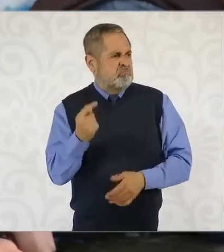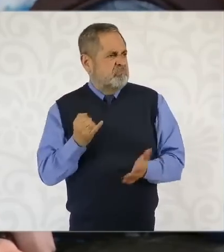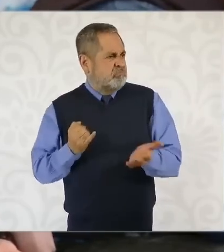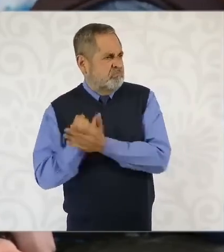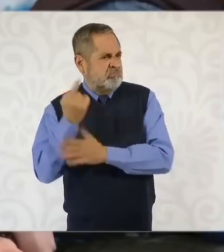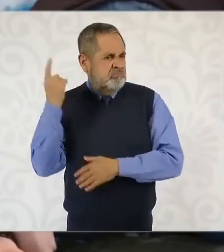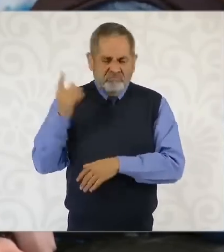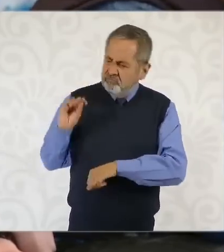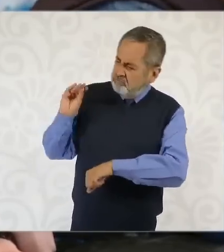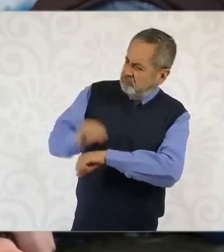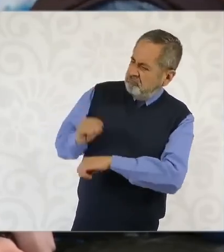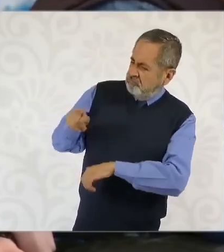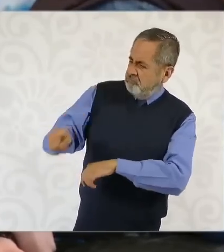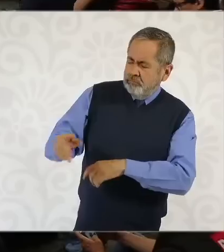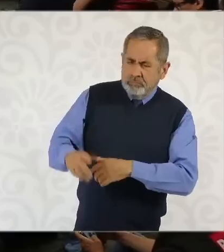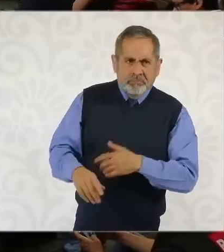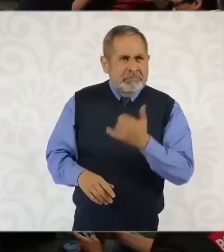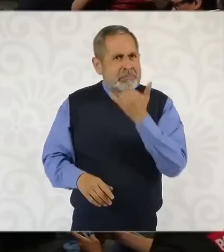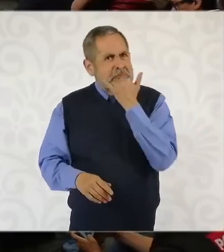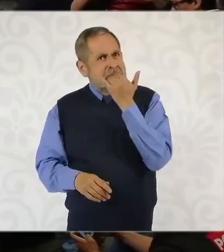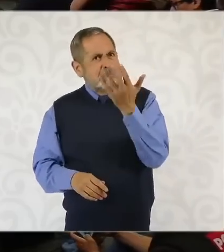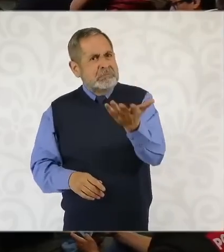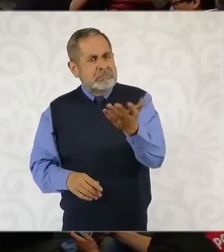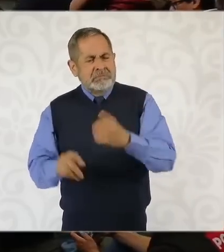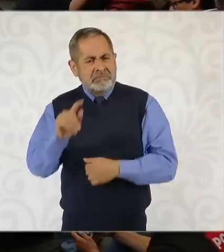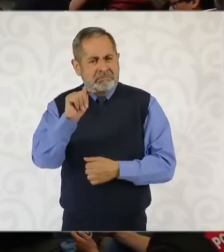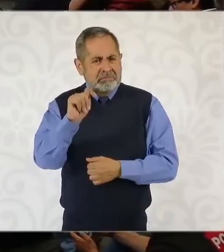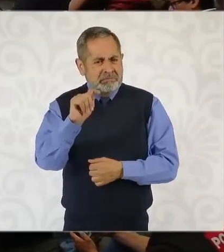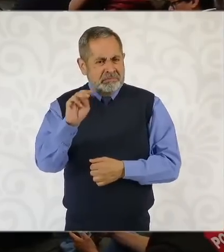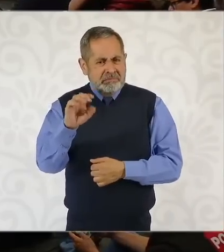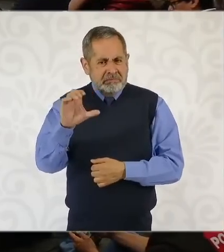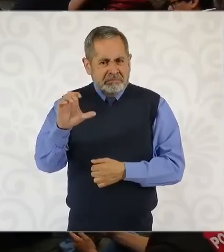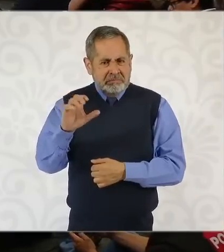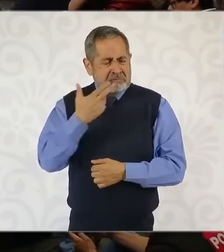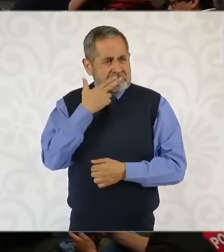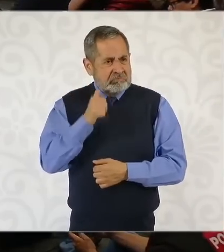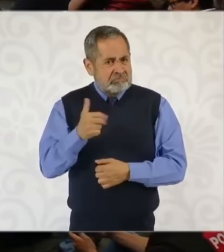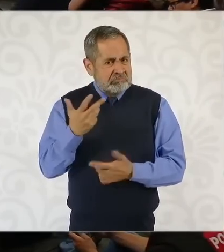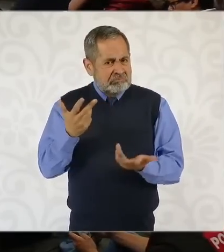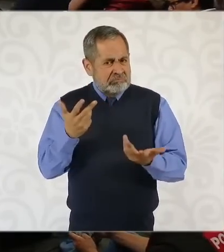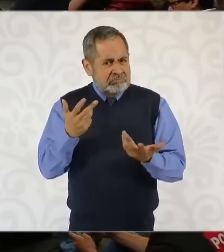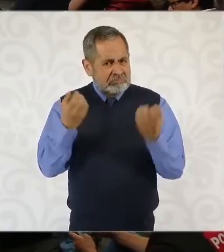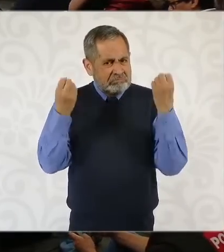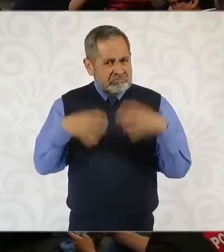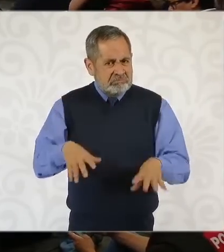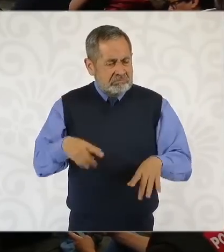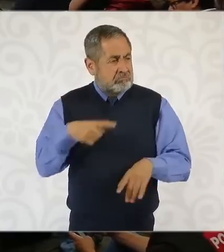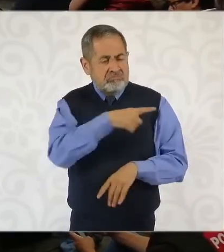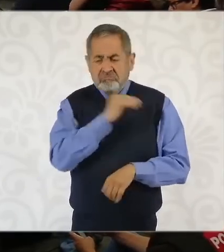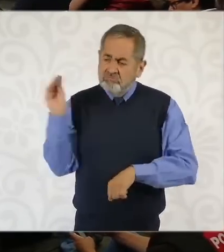no sé si el tratado de libre comercio deja de funcionar como tal luego de esta imposición de